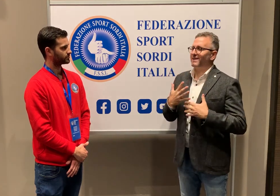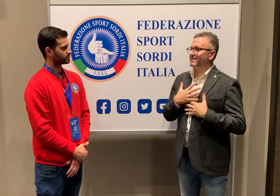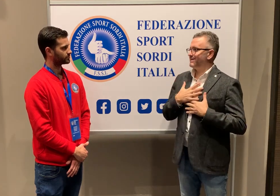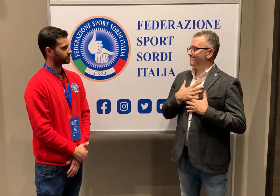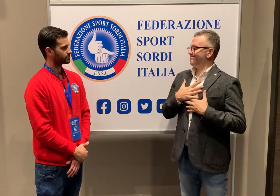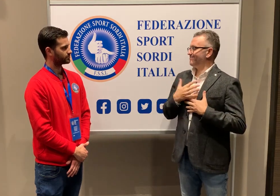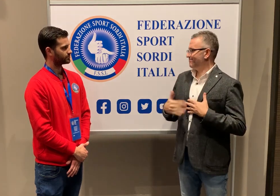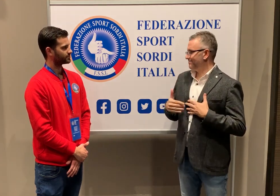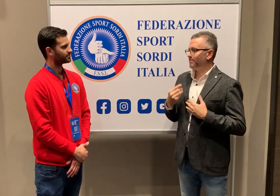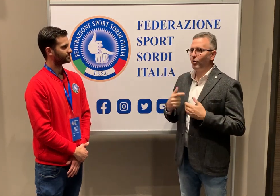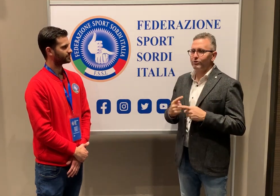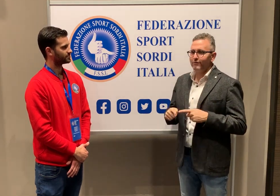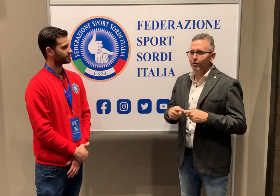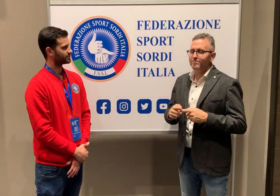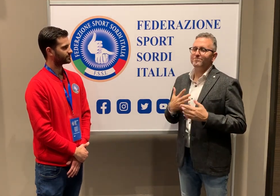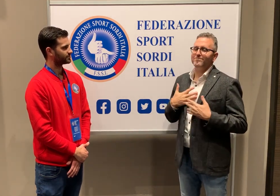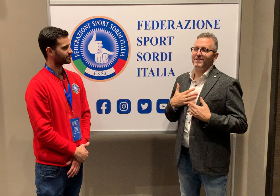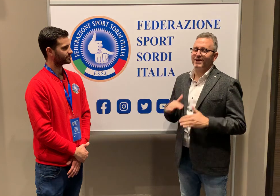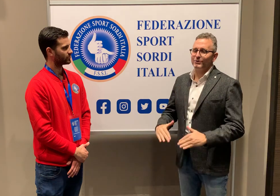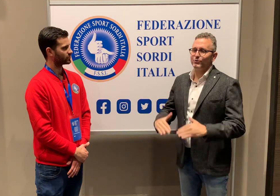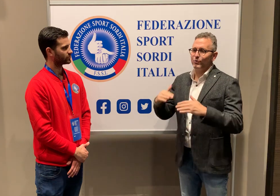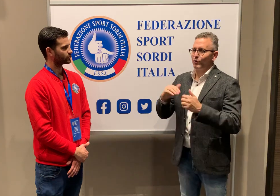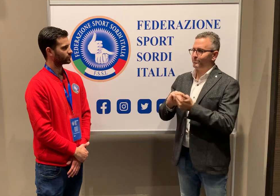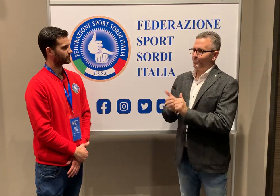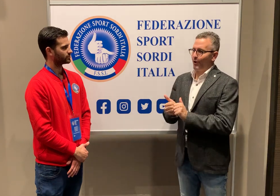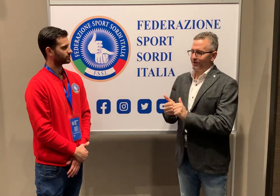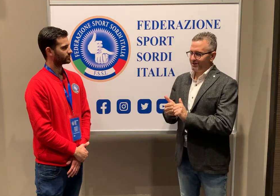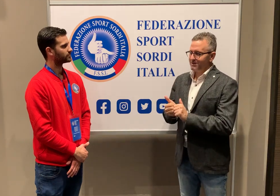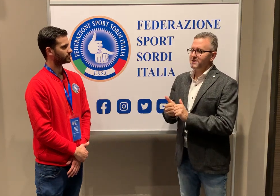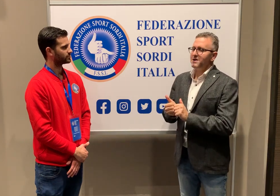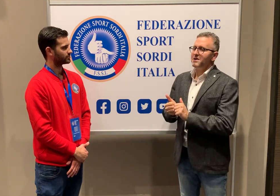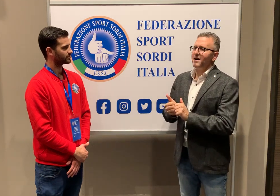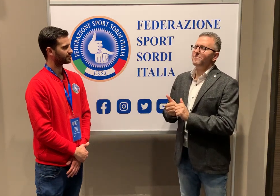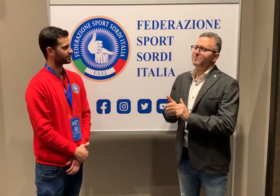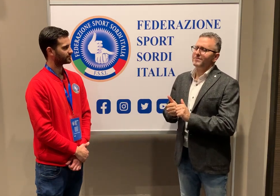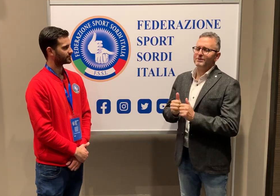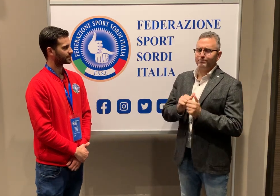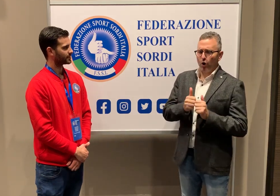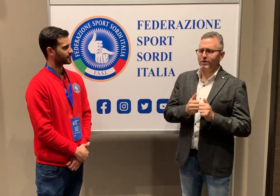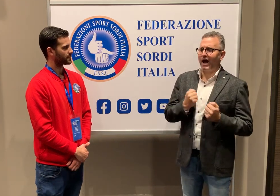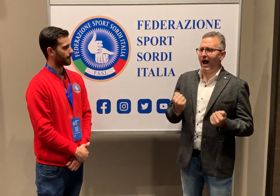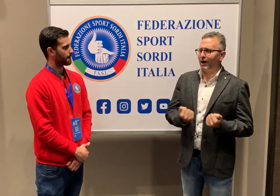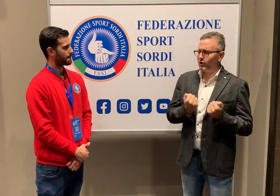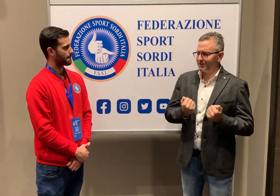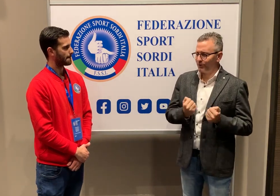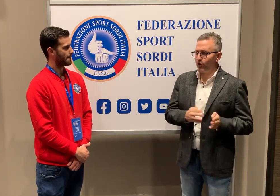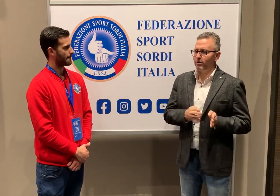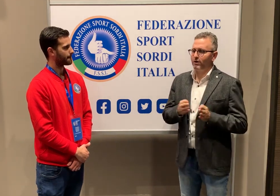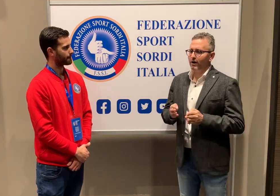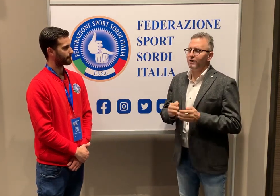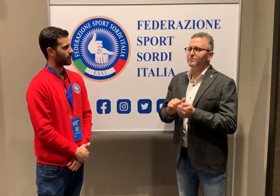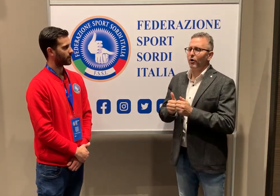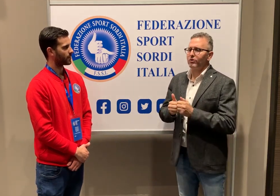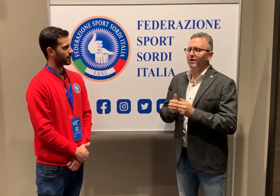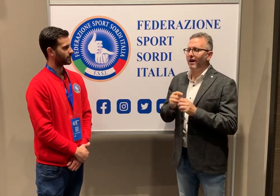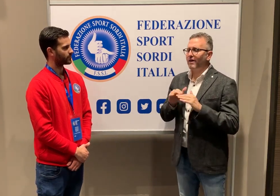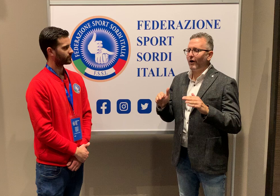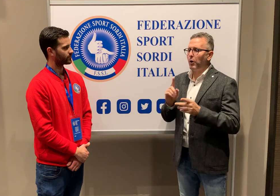un grande motivo di orgoglio. Sono cresciuto nel mondo dello sport, praticando sport agonistico,